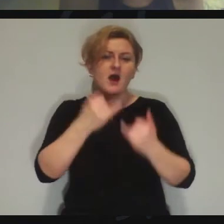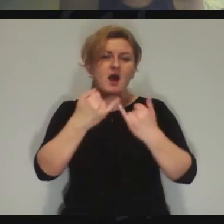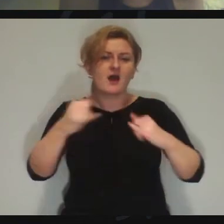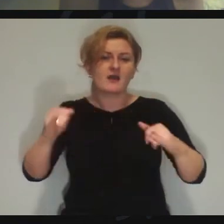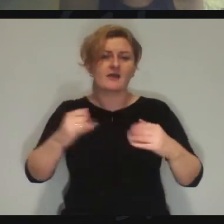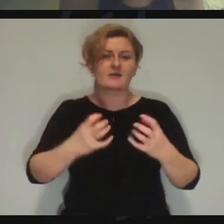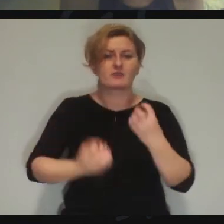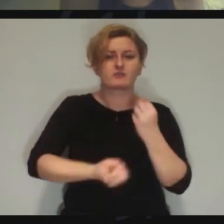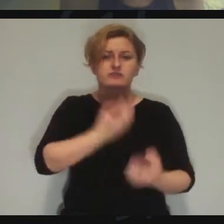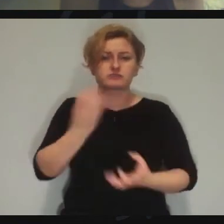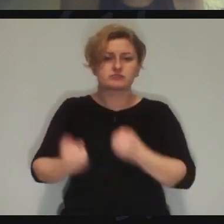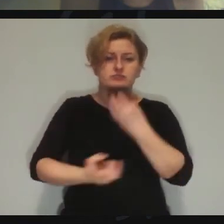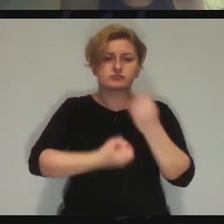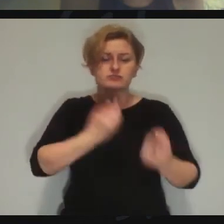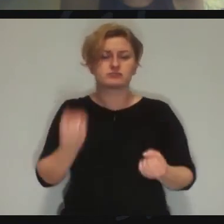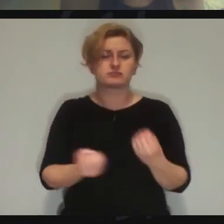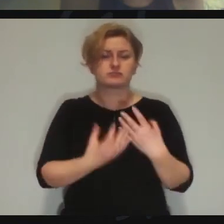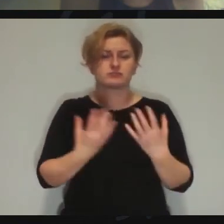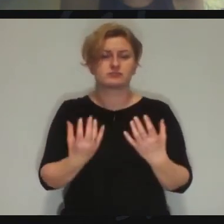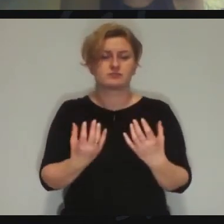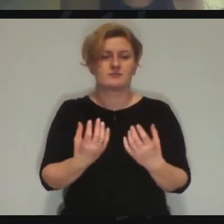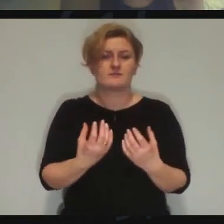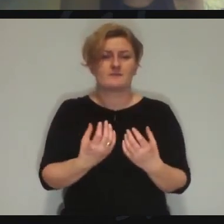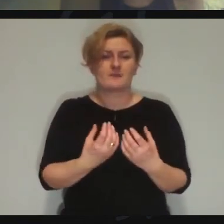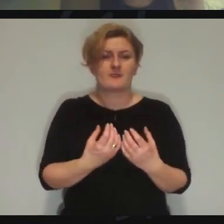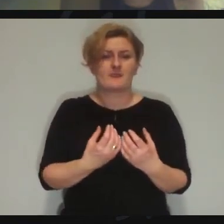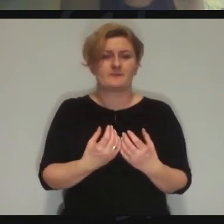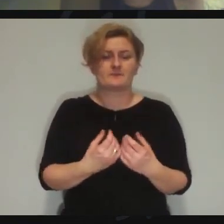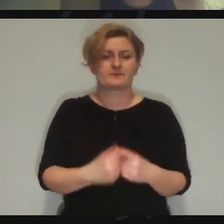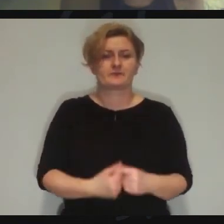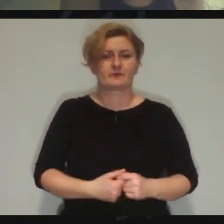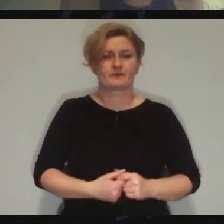To tzw. wychodzenie na zewnątrz ze swoimi pasjami.